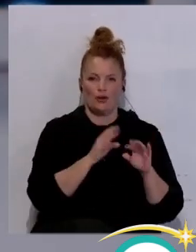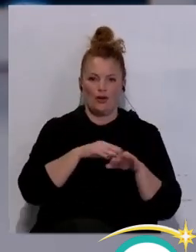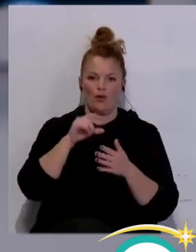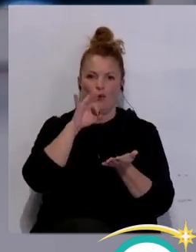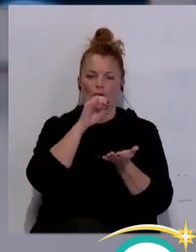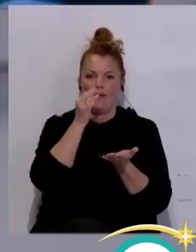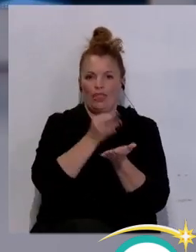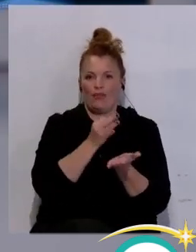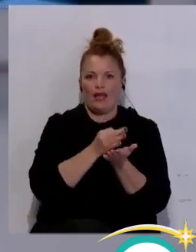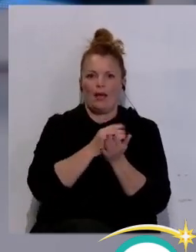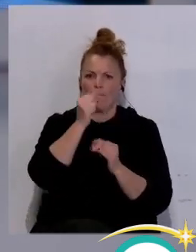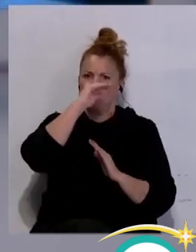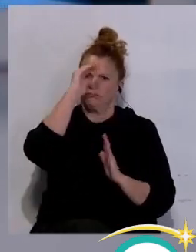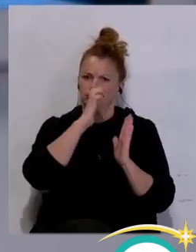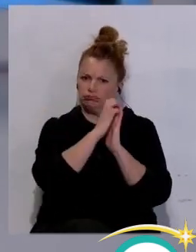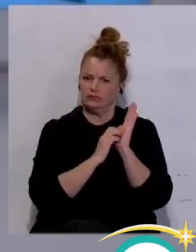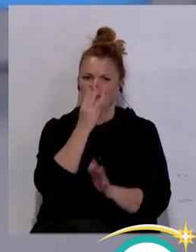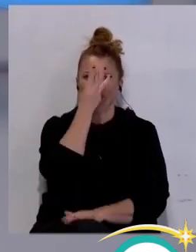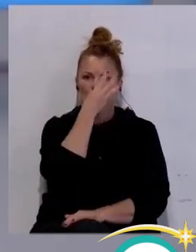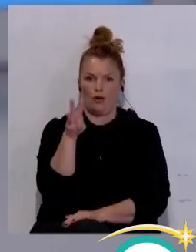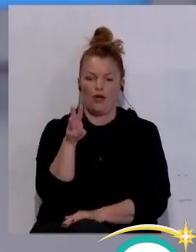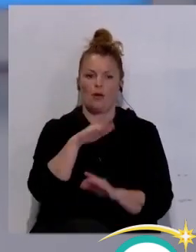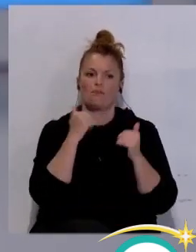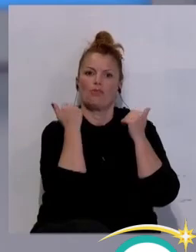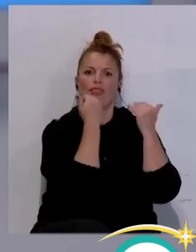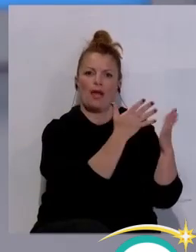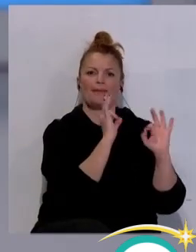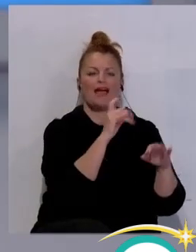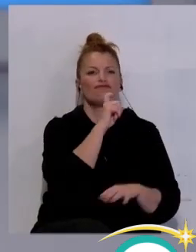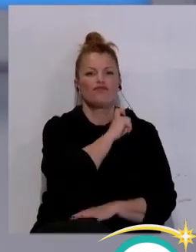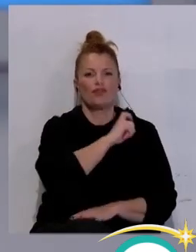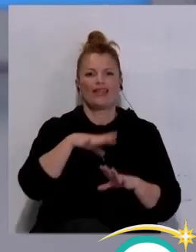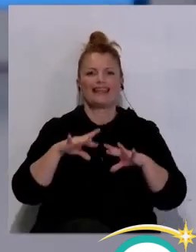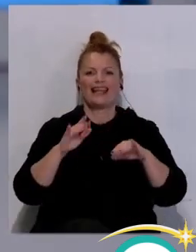reducido de 3 que se donará íntegramente a las fundaciones tierra de todos y pequeño